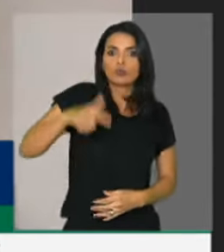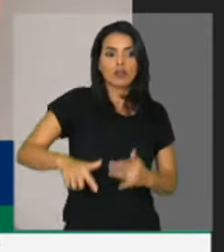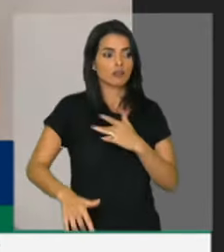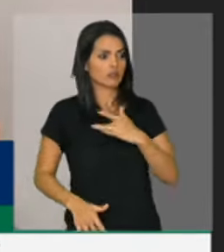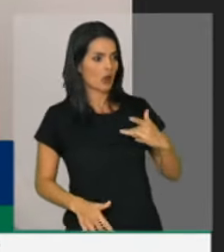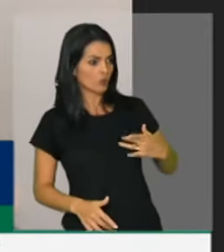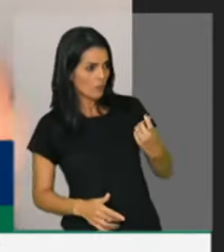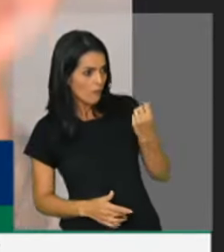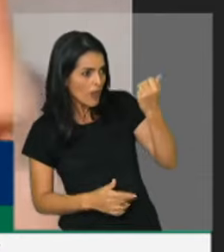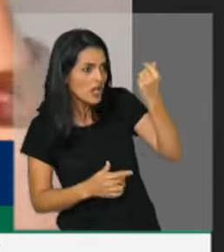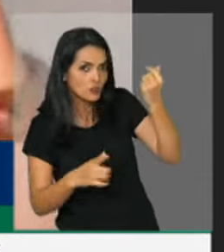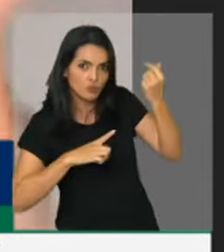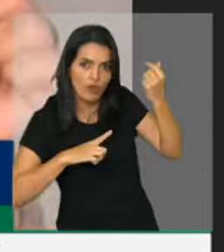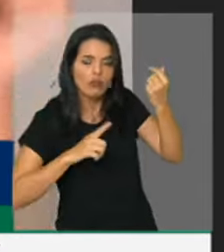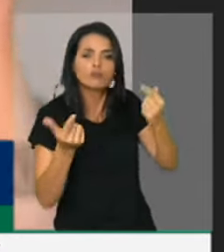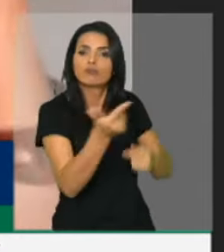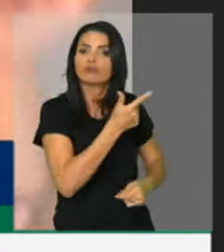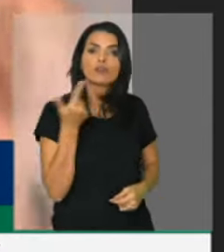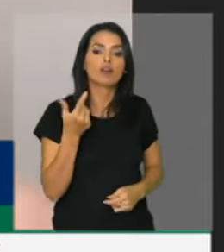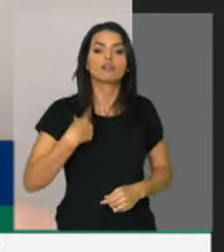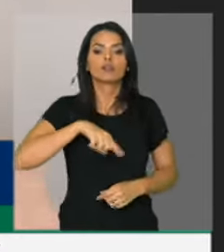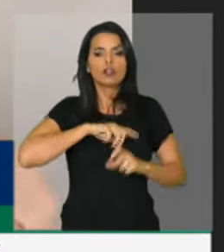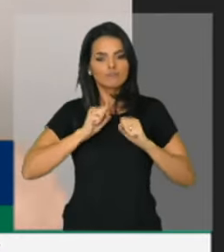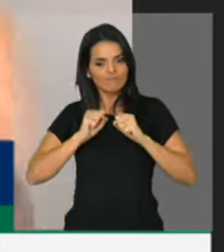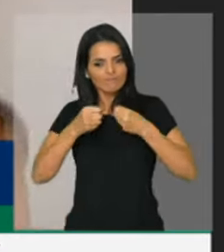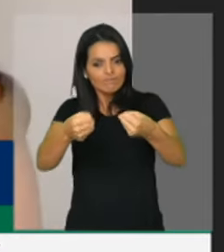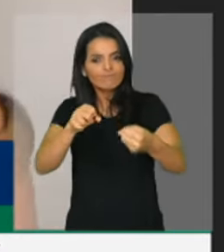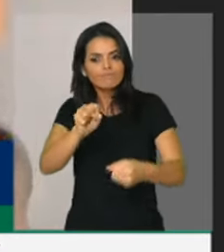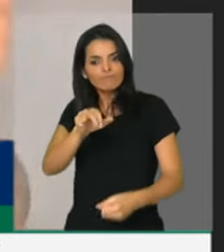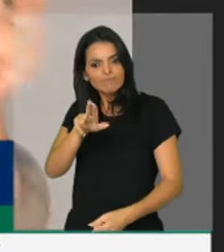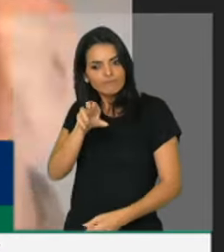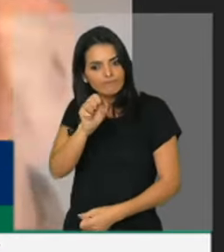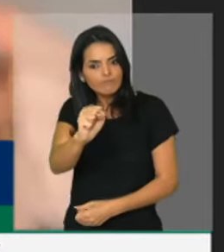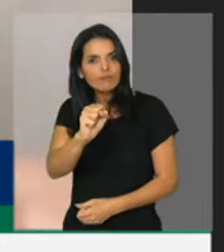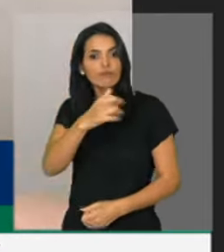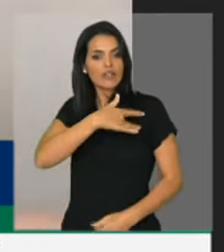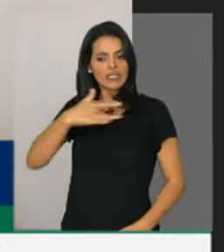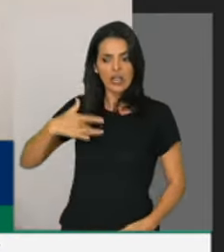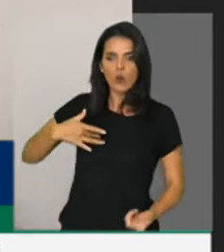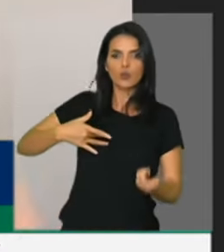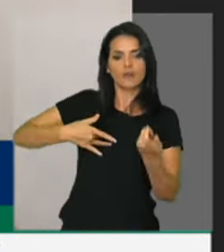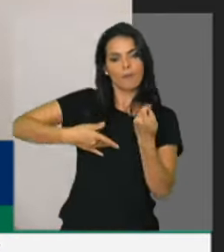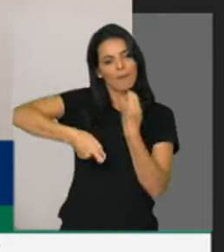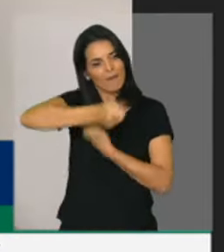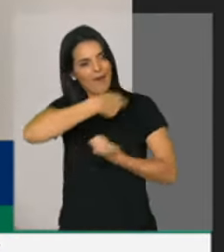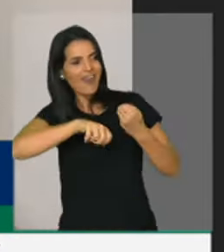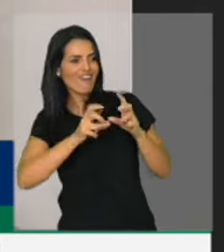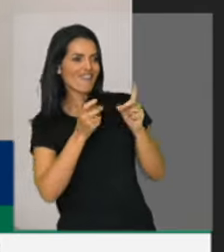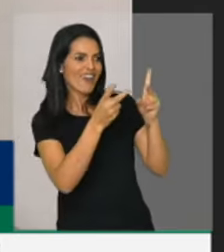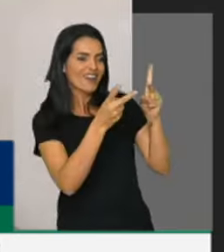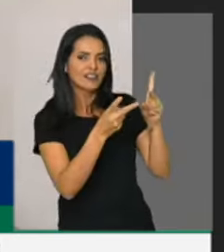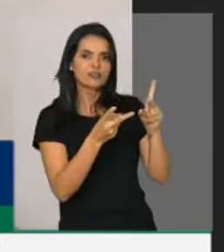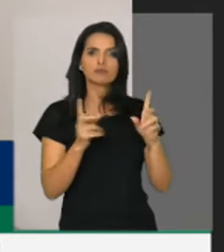DEFESA É... PELO SUS, QUE SAÚDE NÃO É MERCADORIA, MAS QUERO DESTACAR AQUI TAMBÉM QUE NÓS DEVEREMOS ESTAR DEBATENDO NESSE MOMENTO PROPOSTA DE FILA ÚNICA PARA